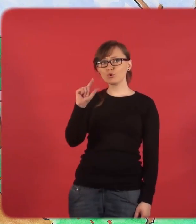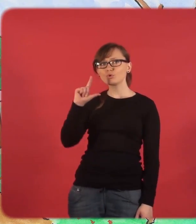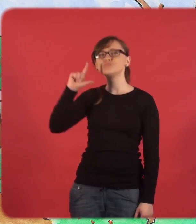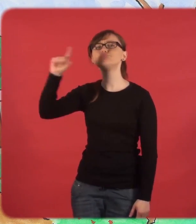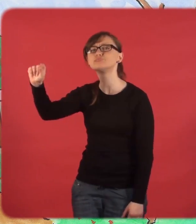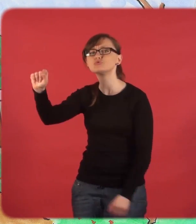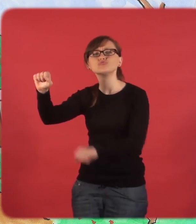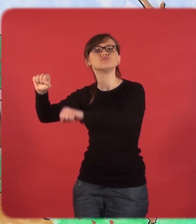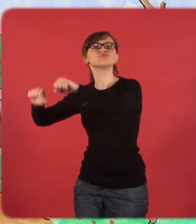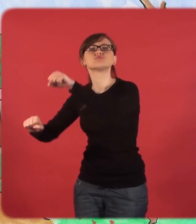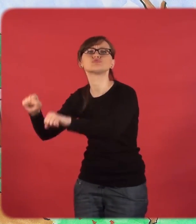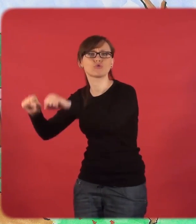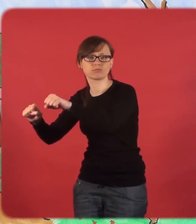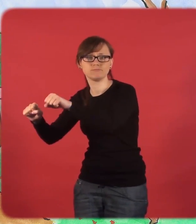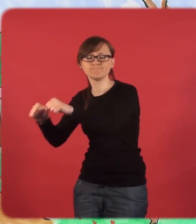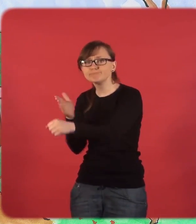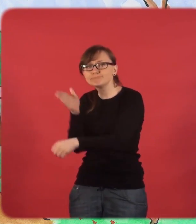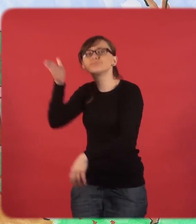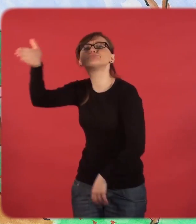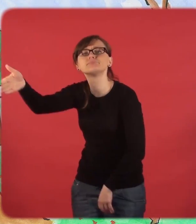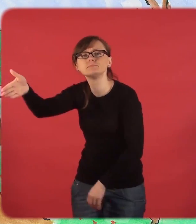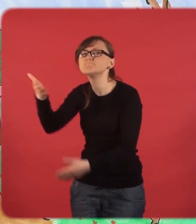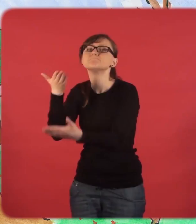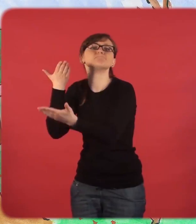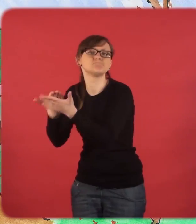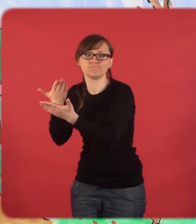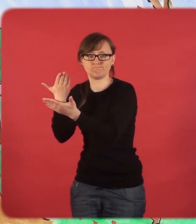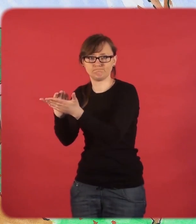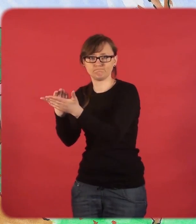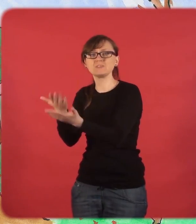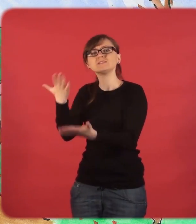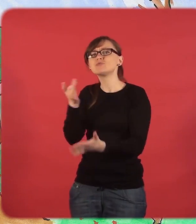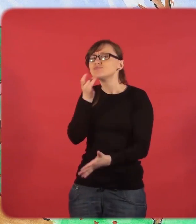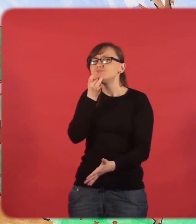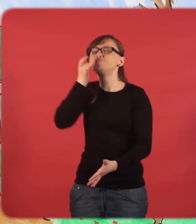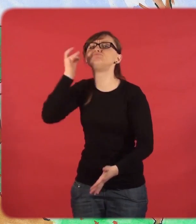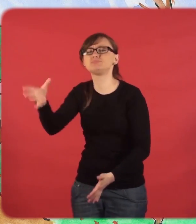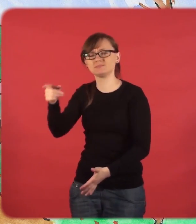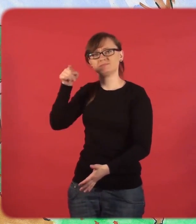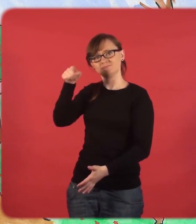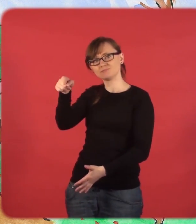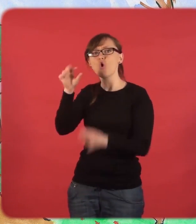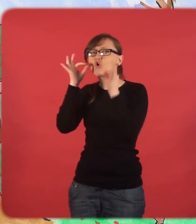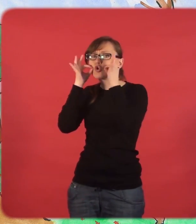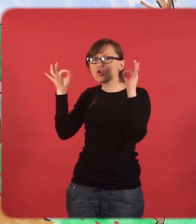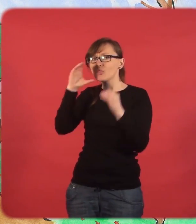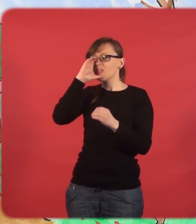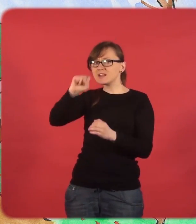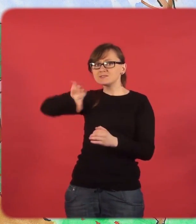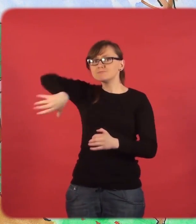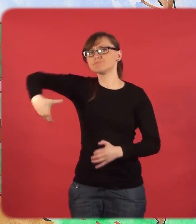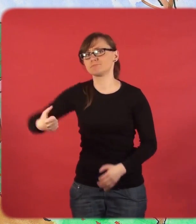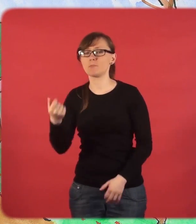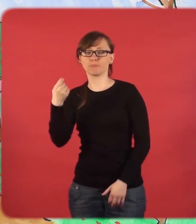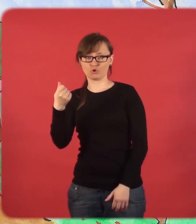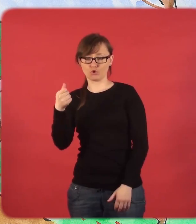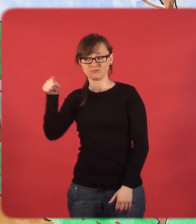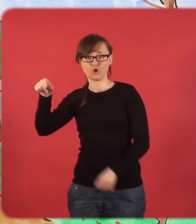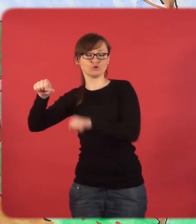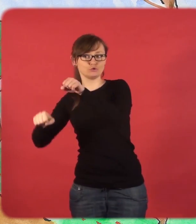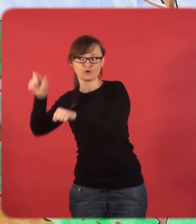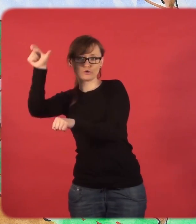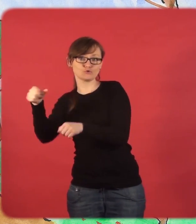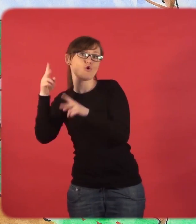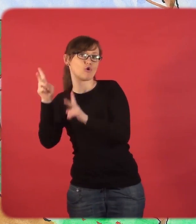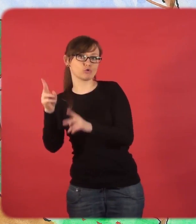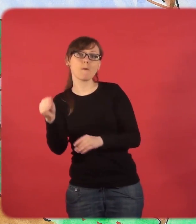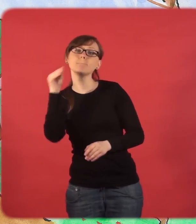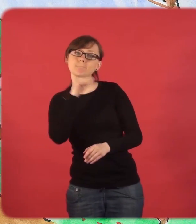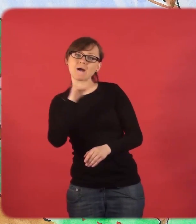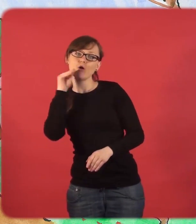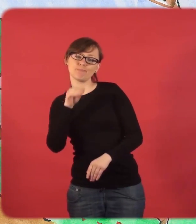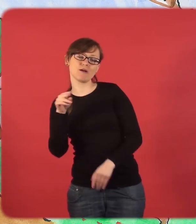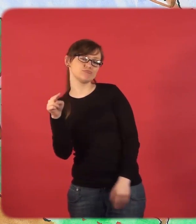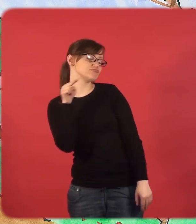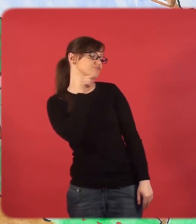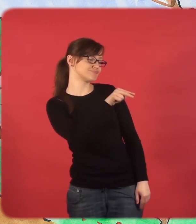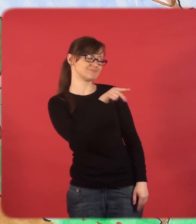Pinokio poszedł do sądu i poskarżył się sędziemu (którym była małpa), że został okradziony.